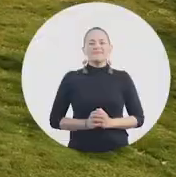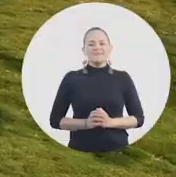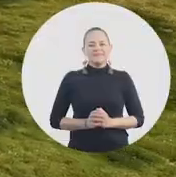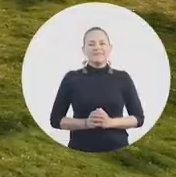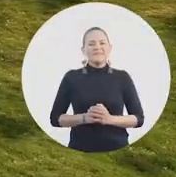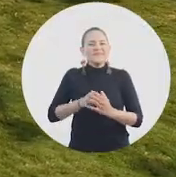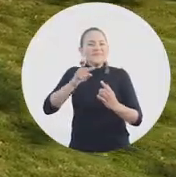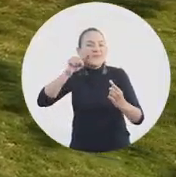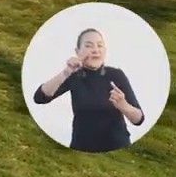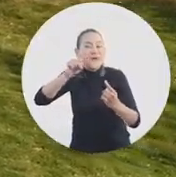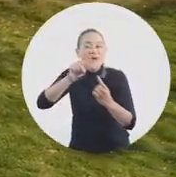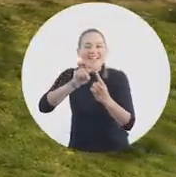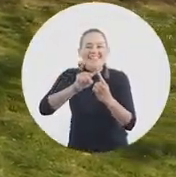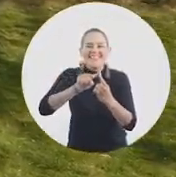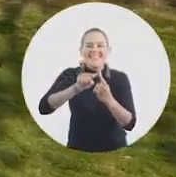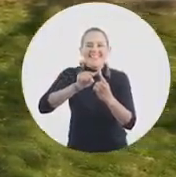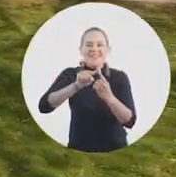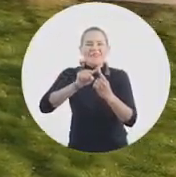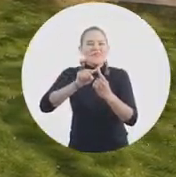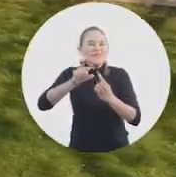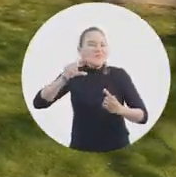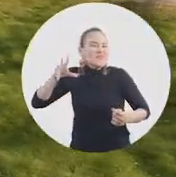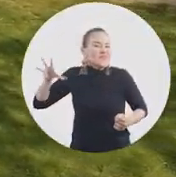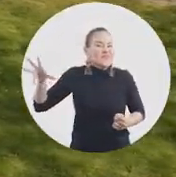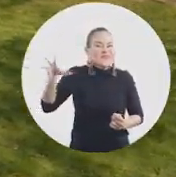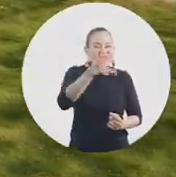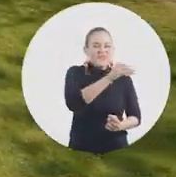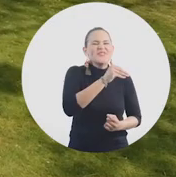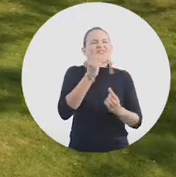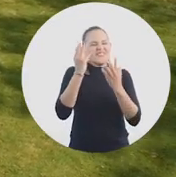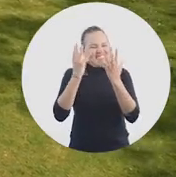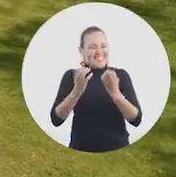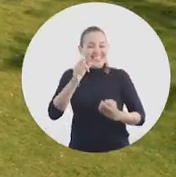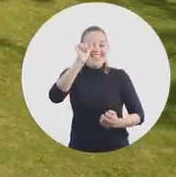Con el fin de conseguir el anhelado fruto de la reacreditación.